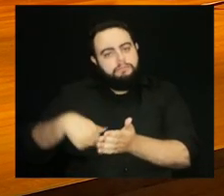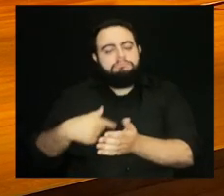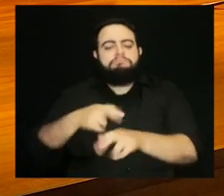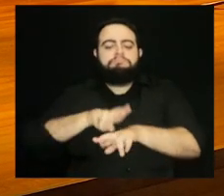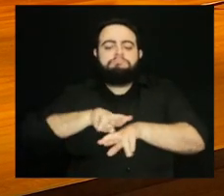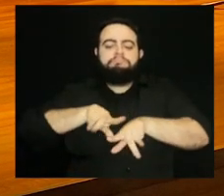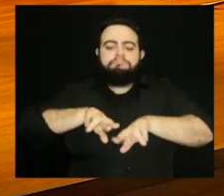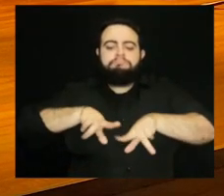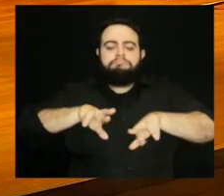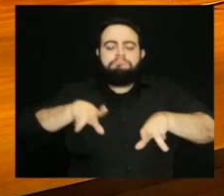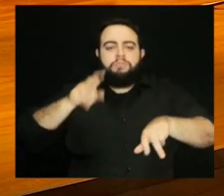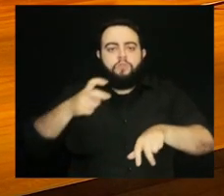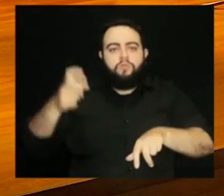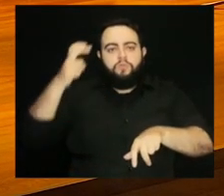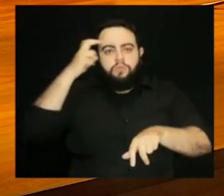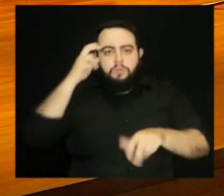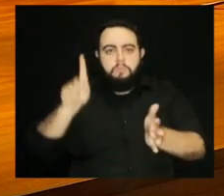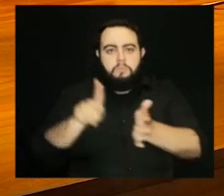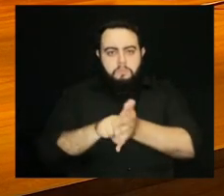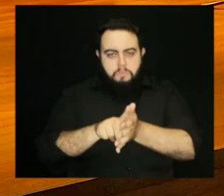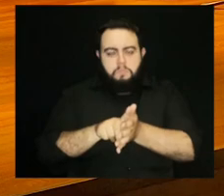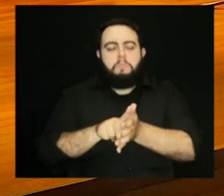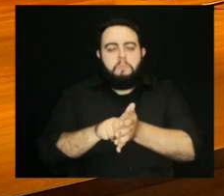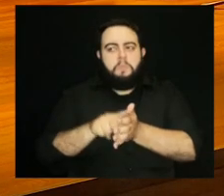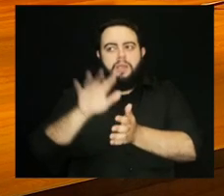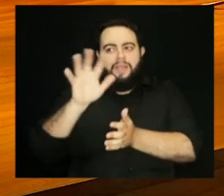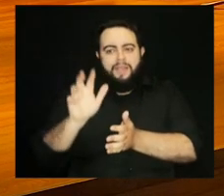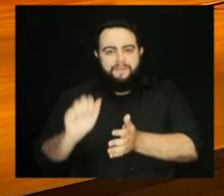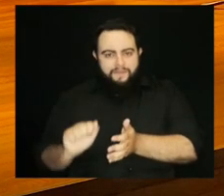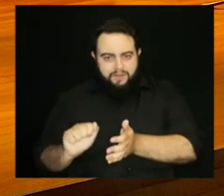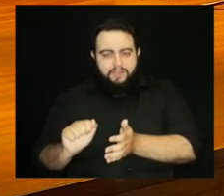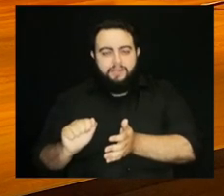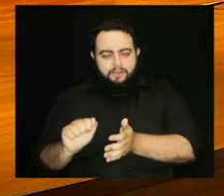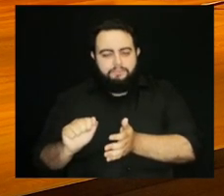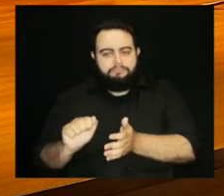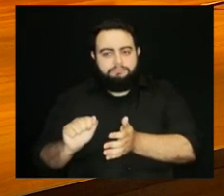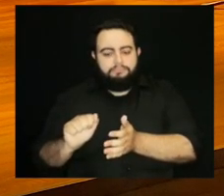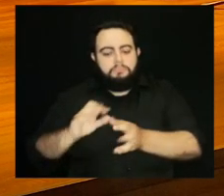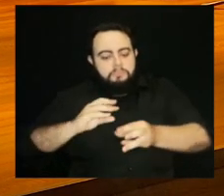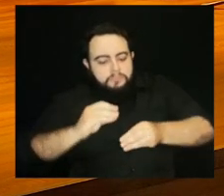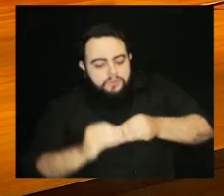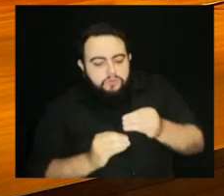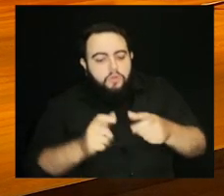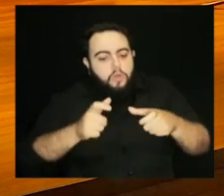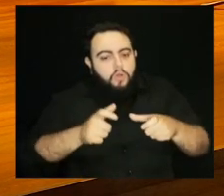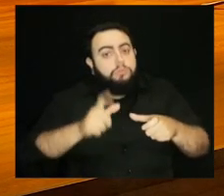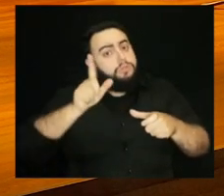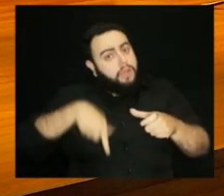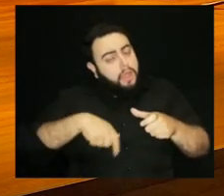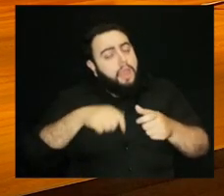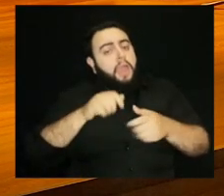africanas que não se encontraram na África, elas se encontraram na América, escravizadas nas mesmas